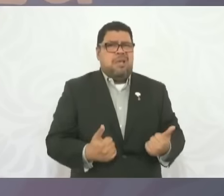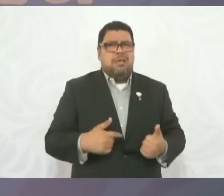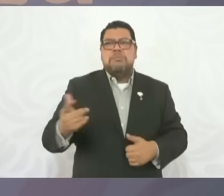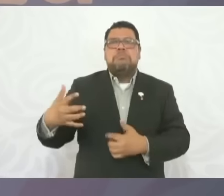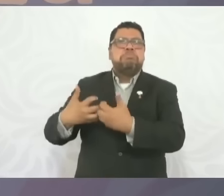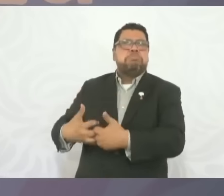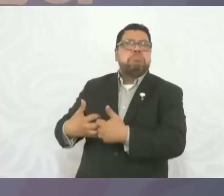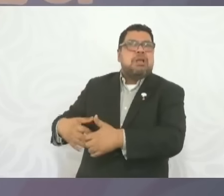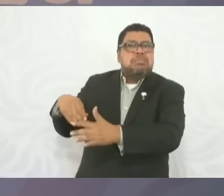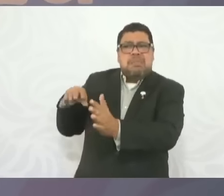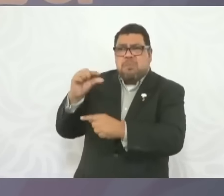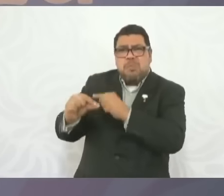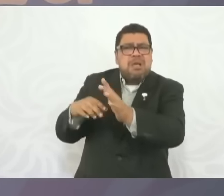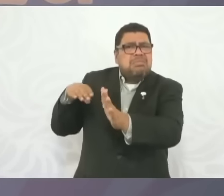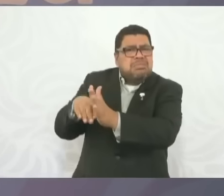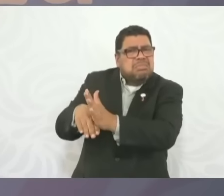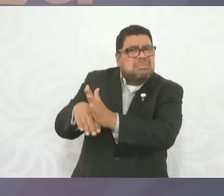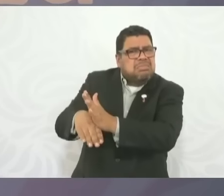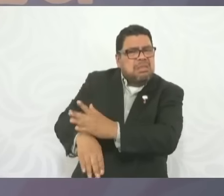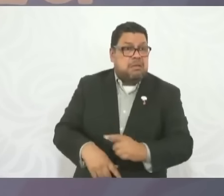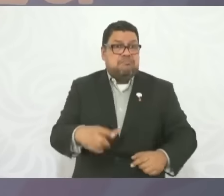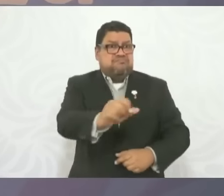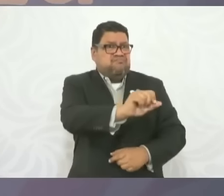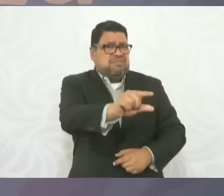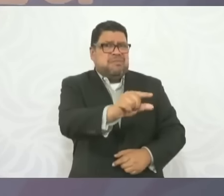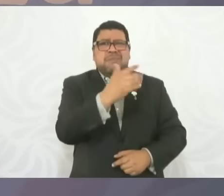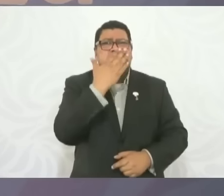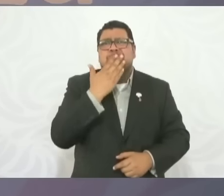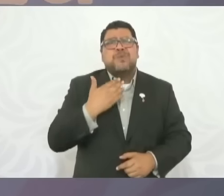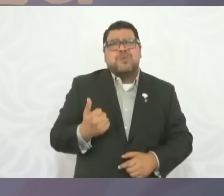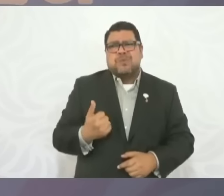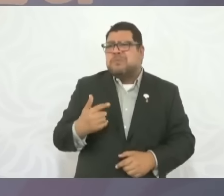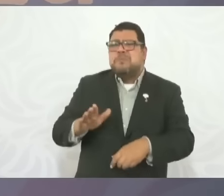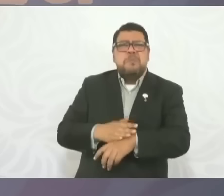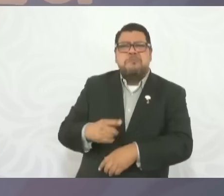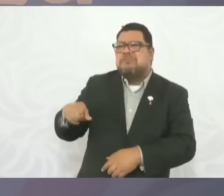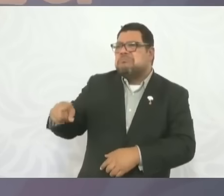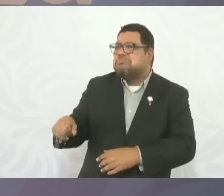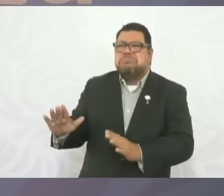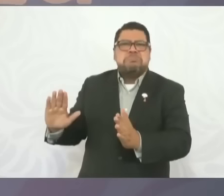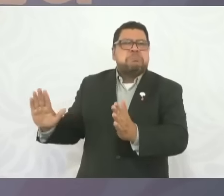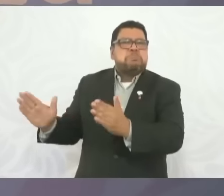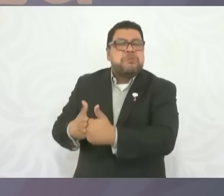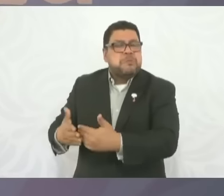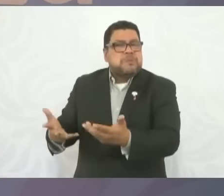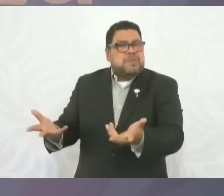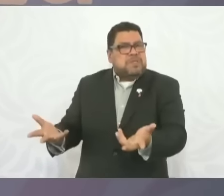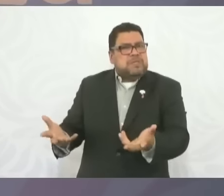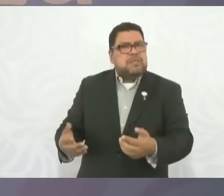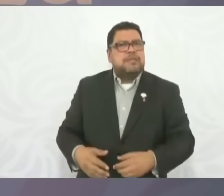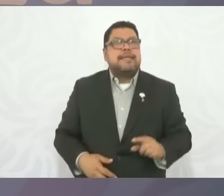nacional. Se habló de eficiencia mientras se abría la puerta al entreguismo. Se quiso convencer al